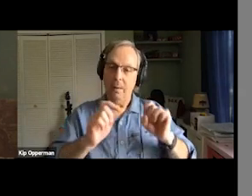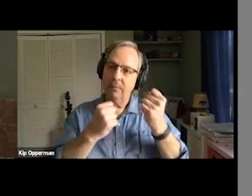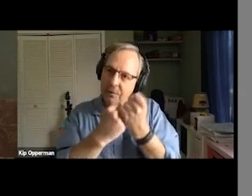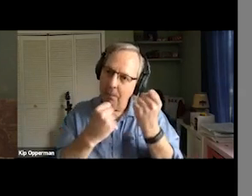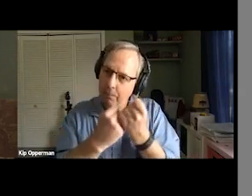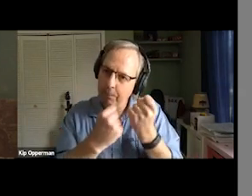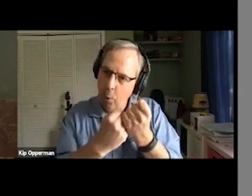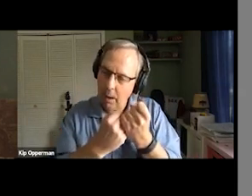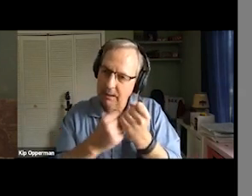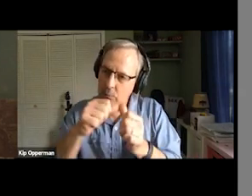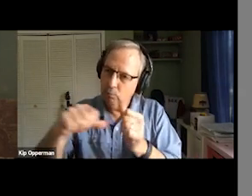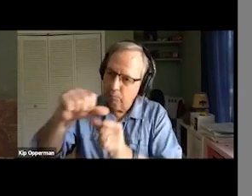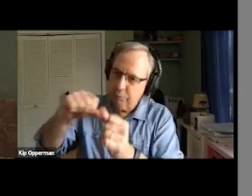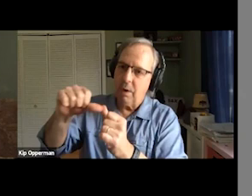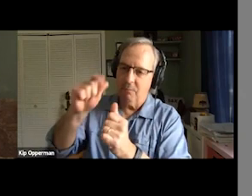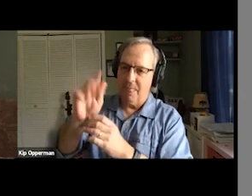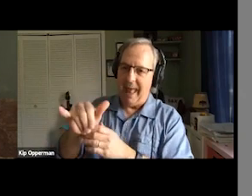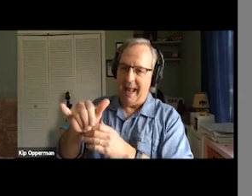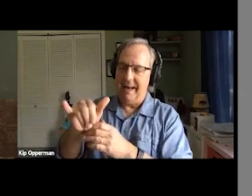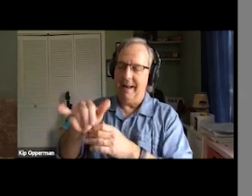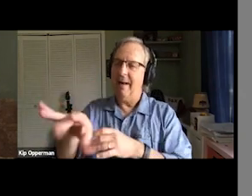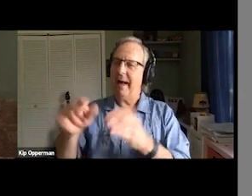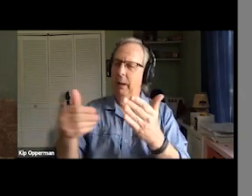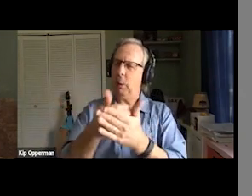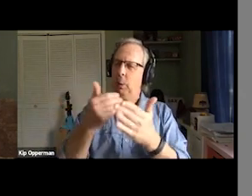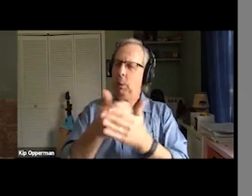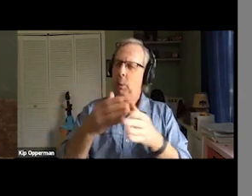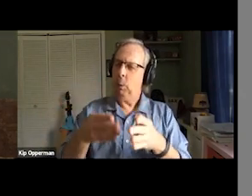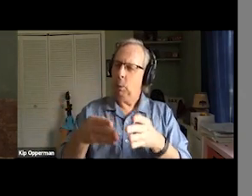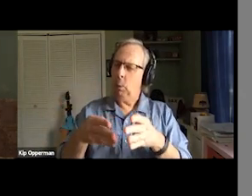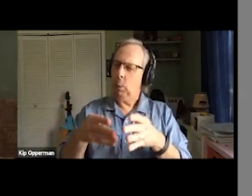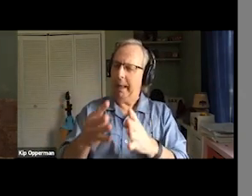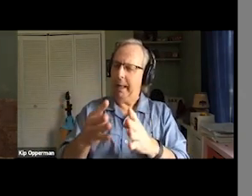y encontrar nuevas formas de llorar cuando el duelo se retrasa o difiere.